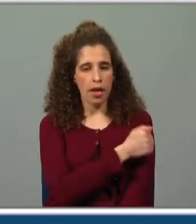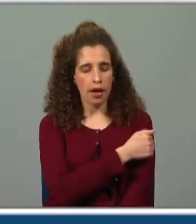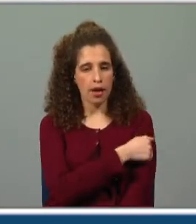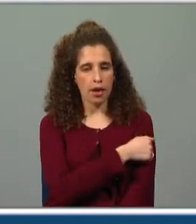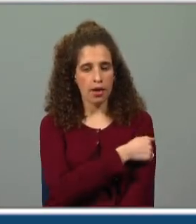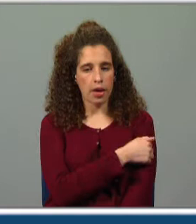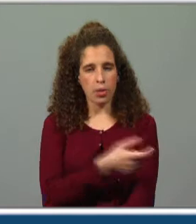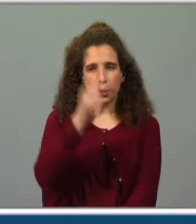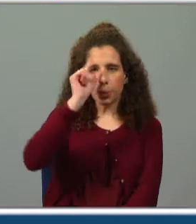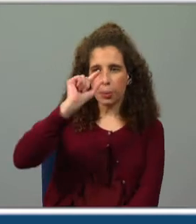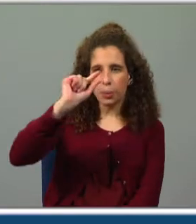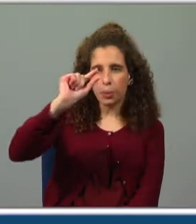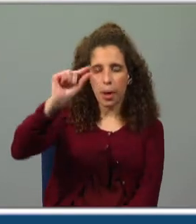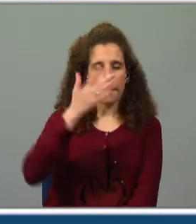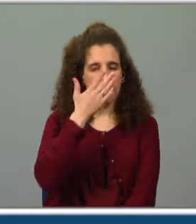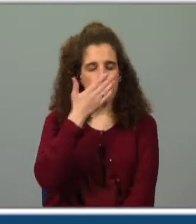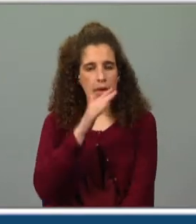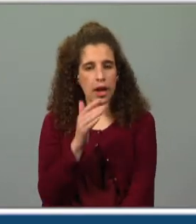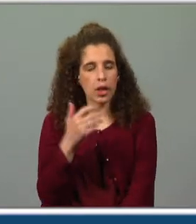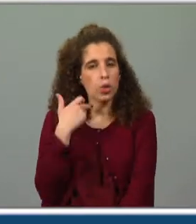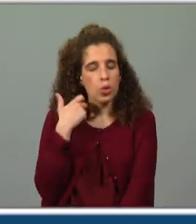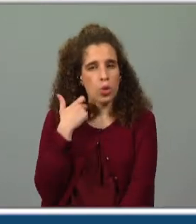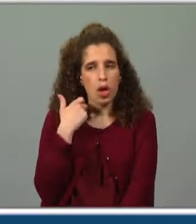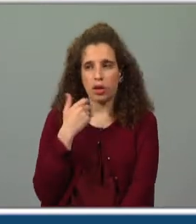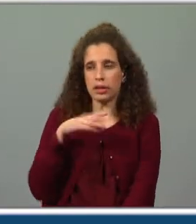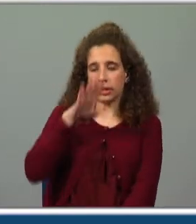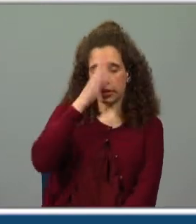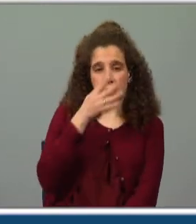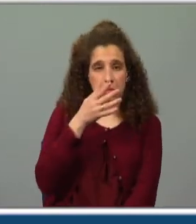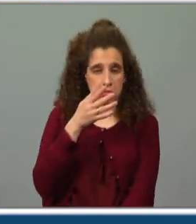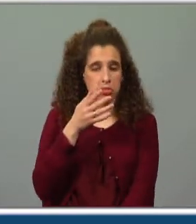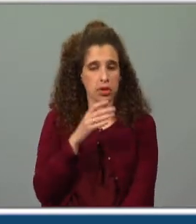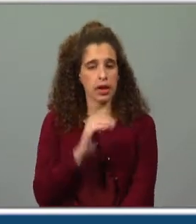lá mais ao longe e que nos parece muito pequenina nós sabemos que a partida as 那裡更遠，在我們看來很多小一我們知道離開